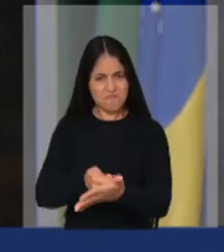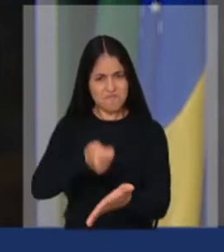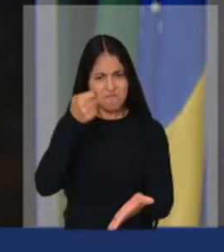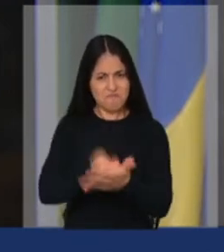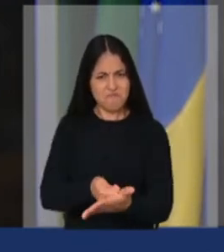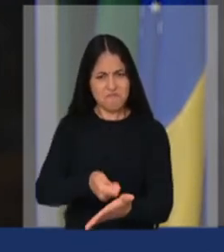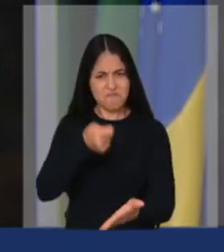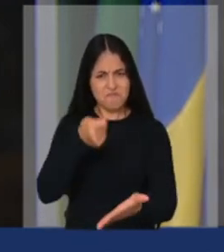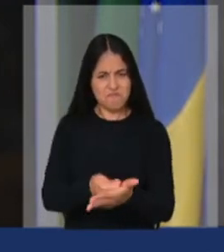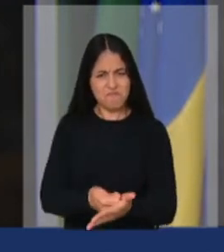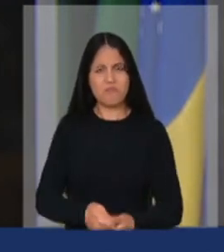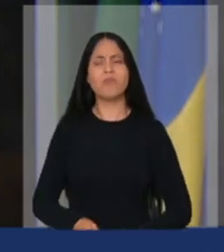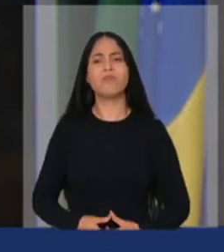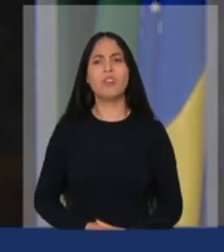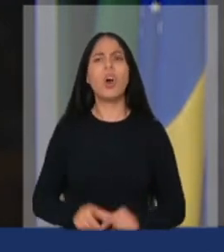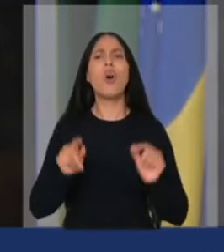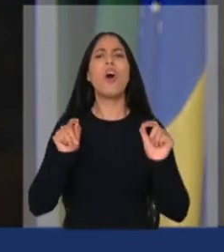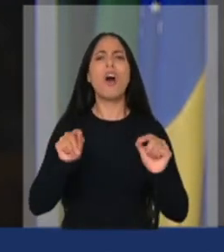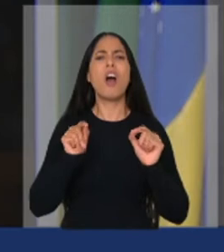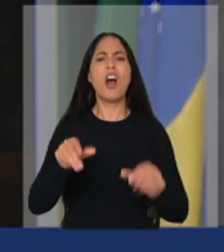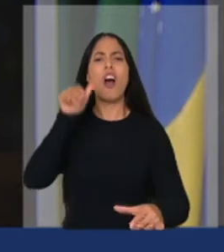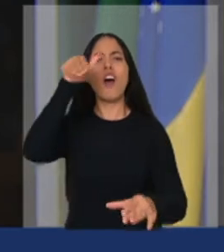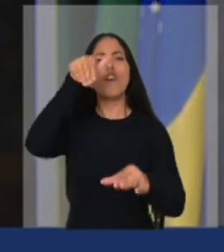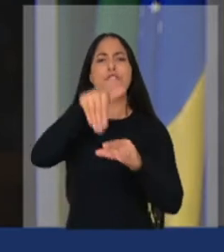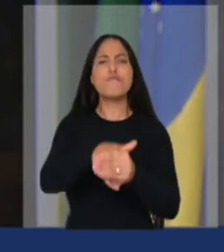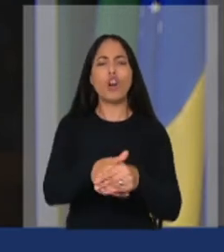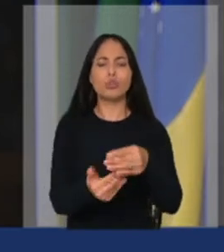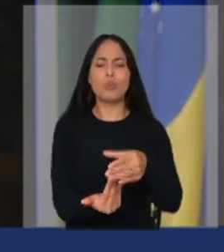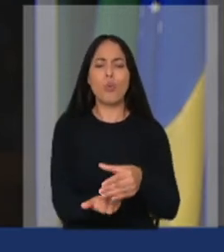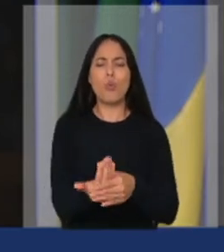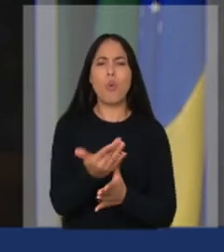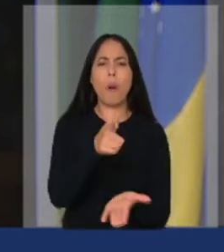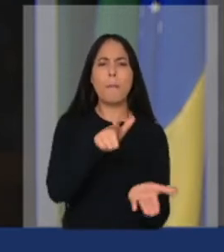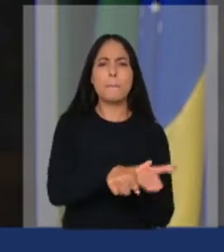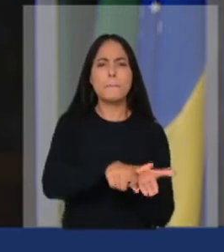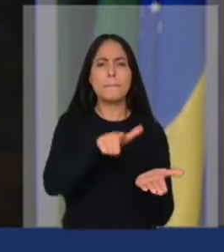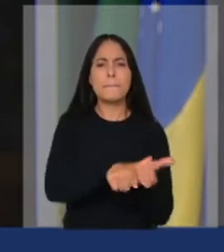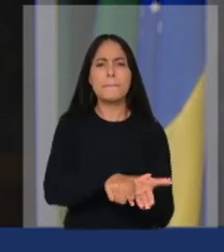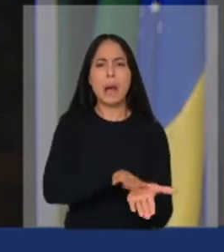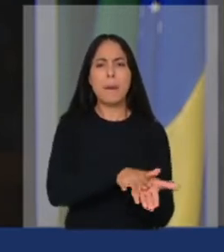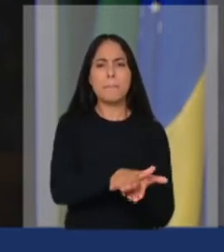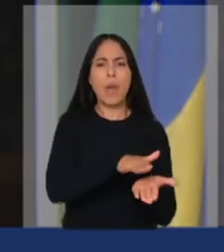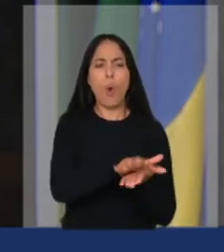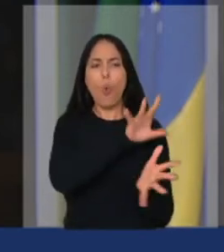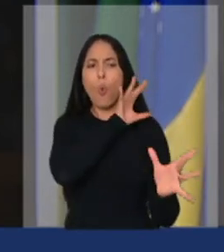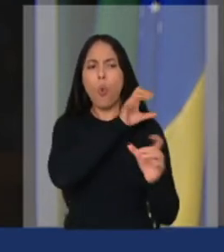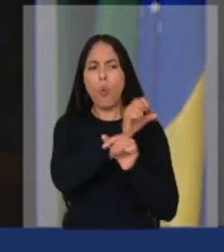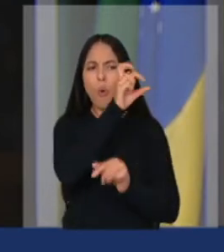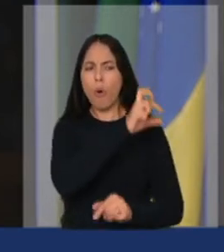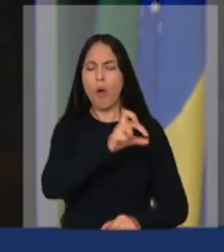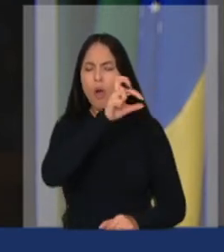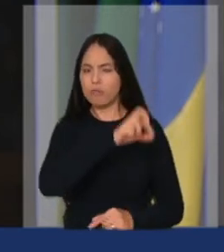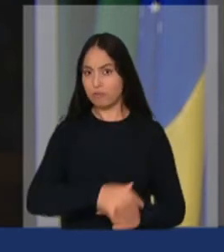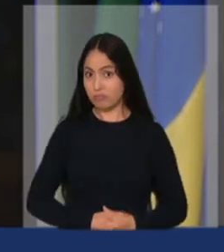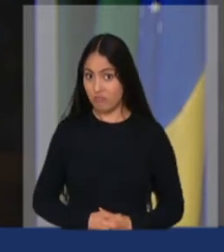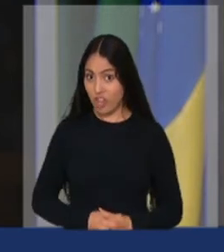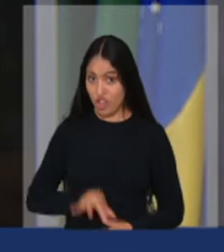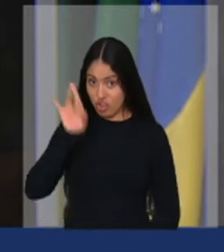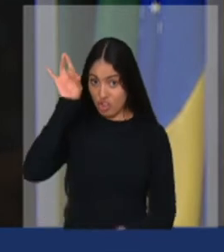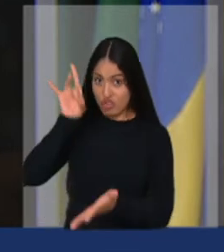GERAÇÃO, URNAS DOS ANOS 90 QUANDO OS HACKERS OS QUE QUEREM BURLAR O SISTEMA,